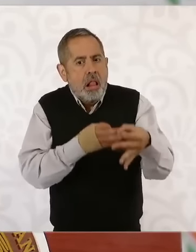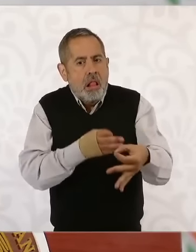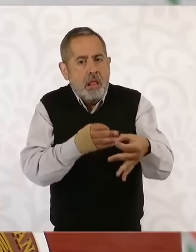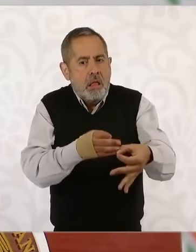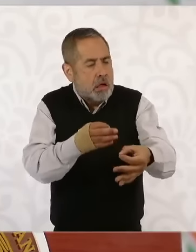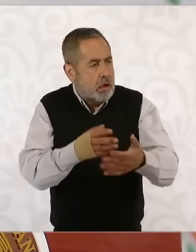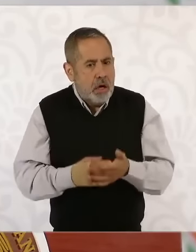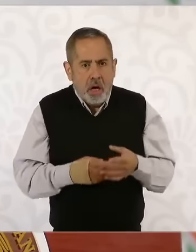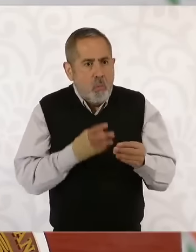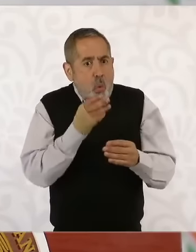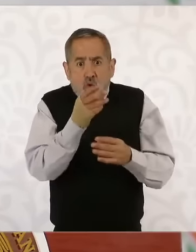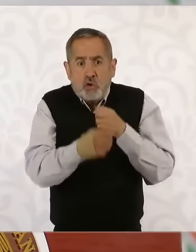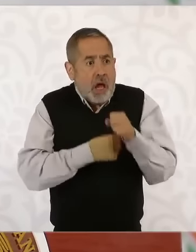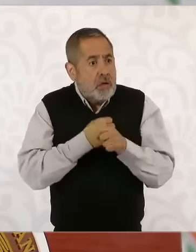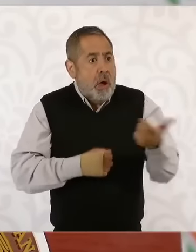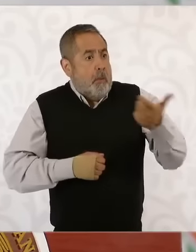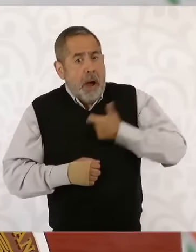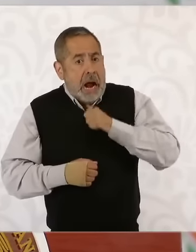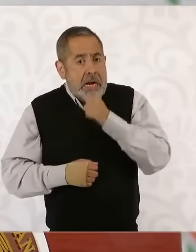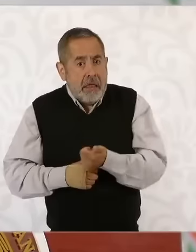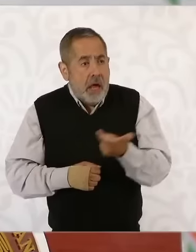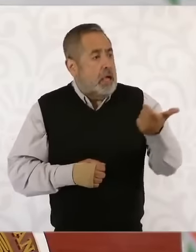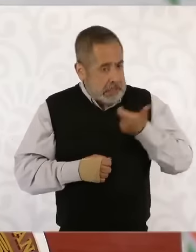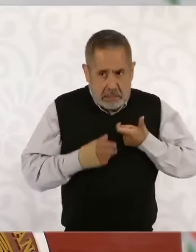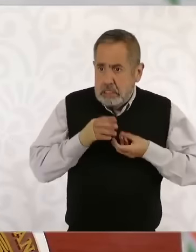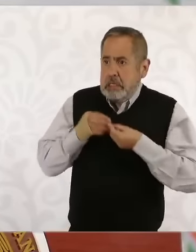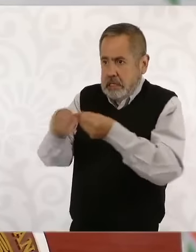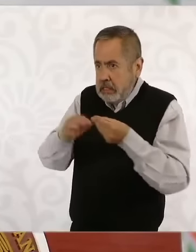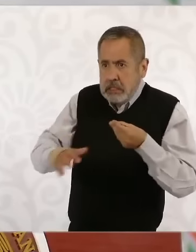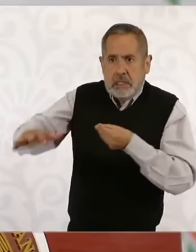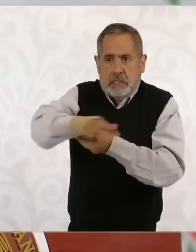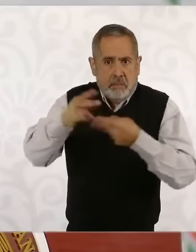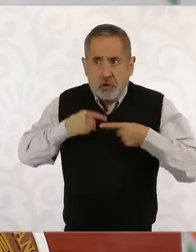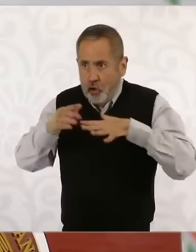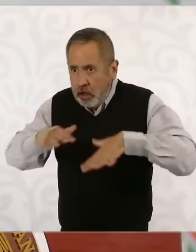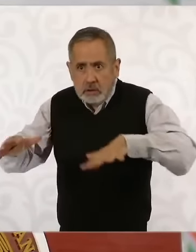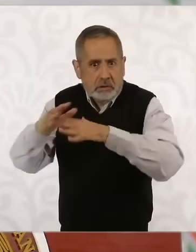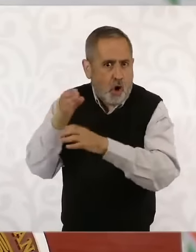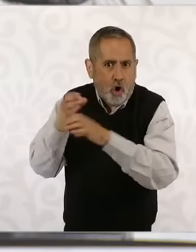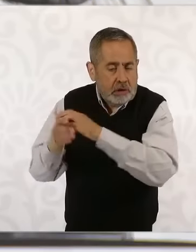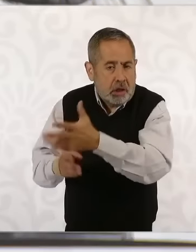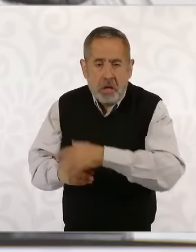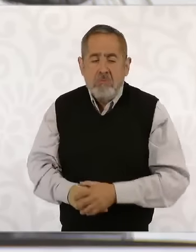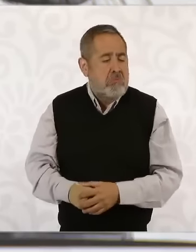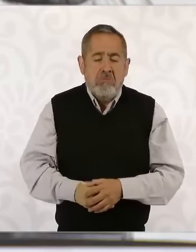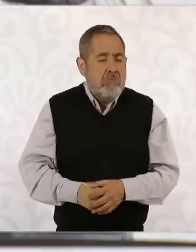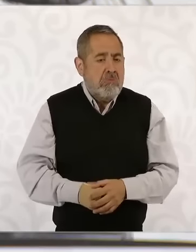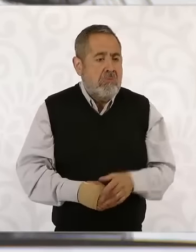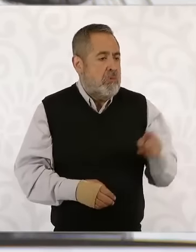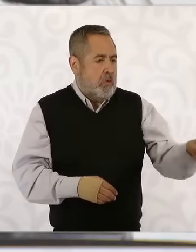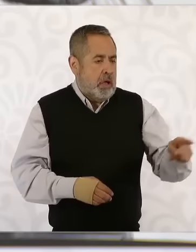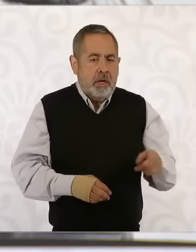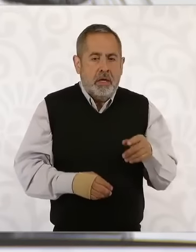durante muchos años. A veces un crédito que se fija después de mucho tiempo en una administración